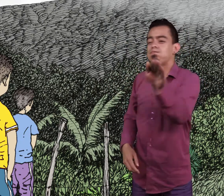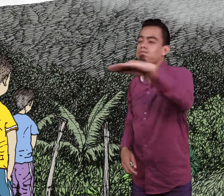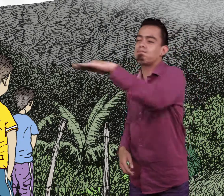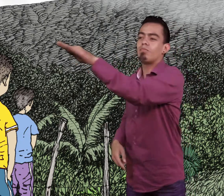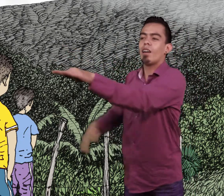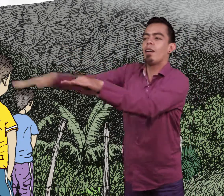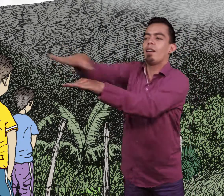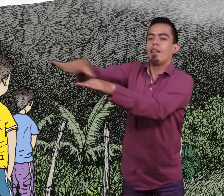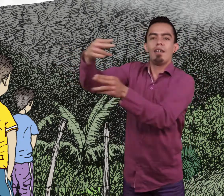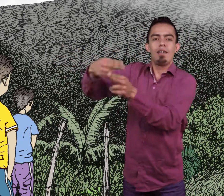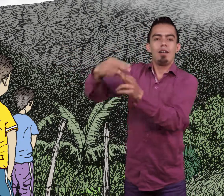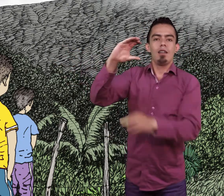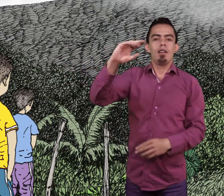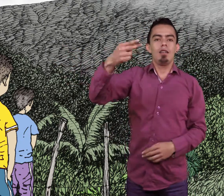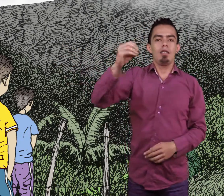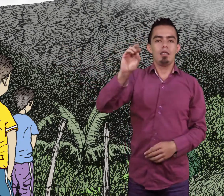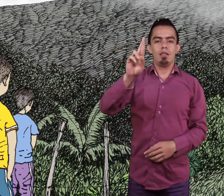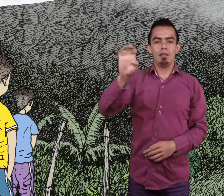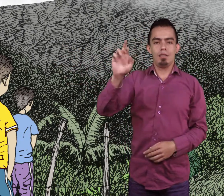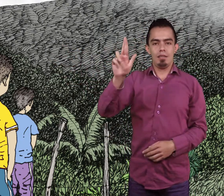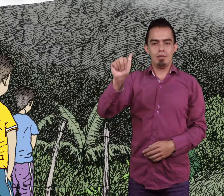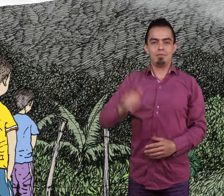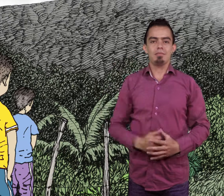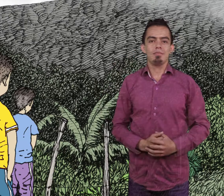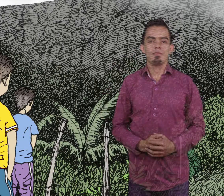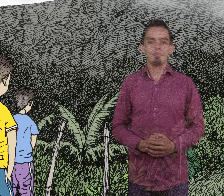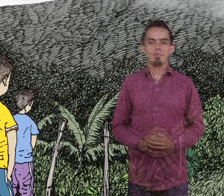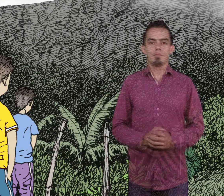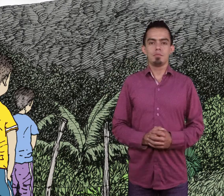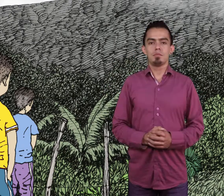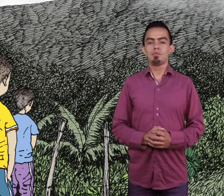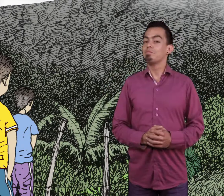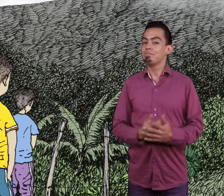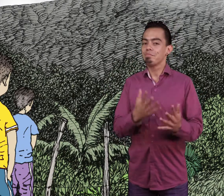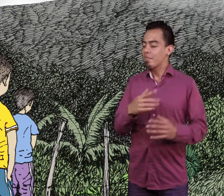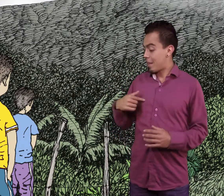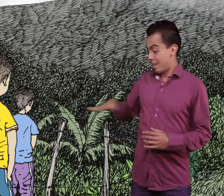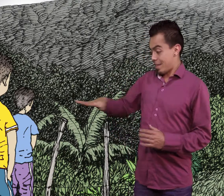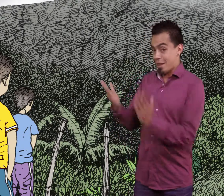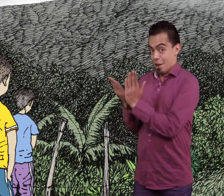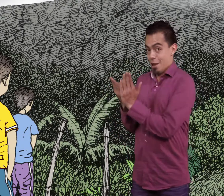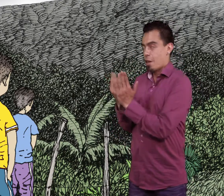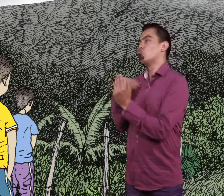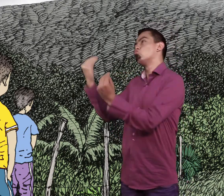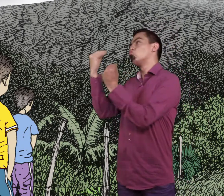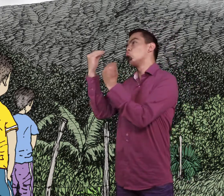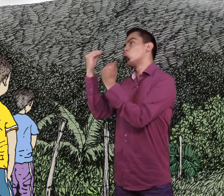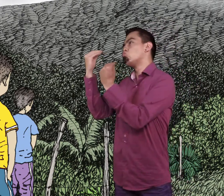Todos los días, al caer el sol y terminar las clases,